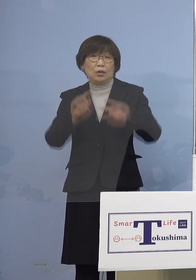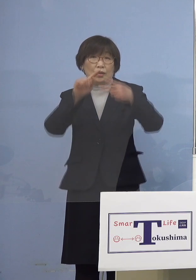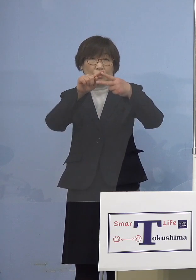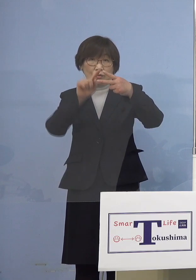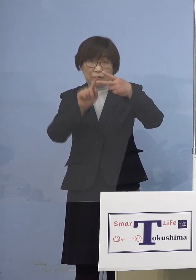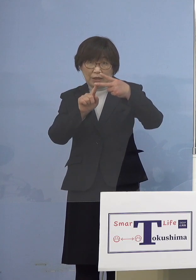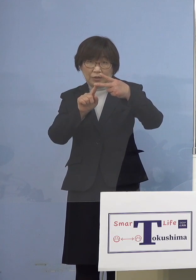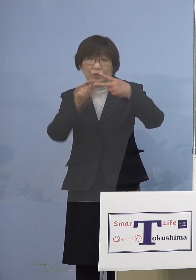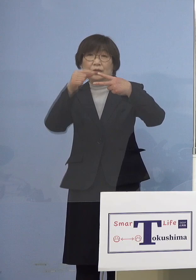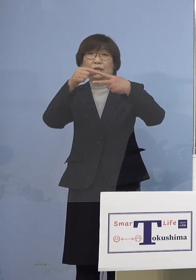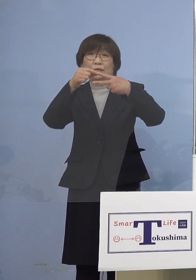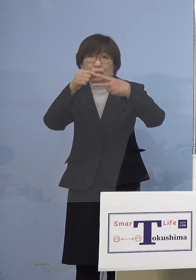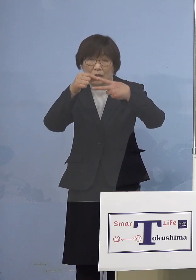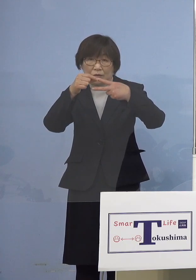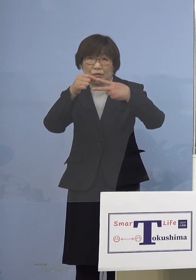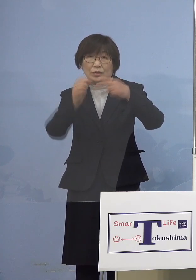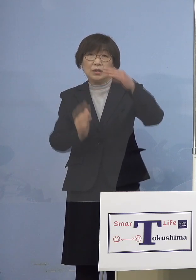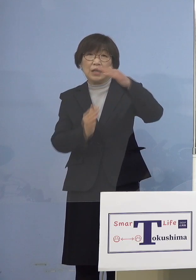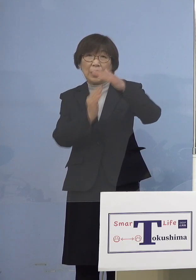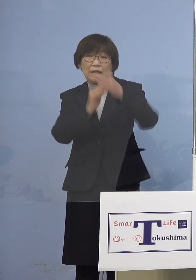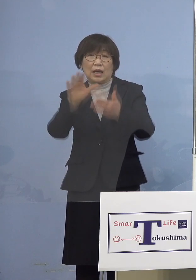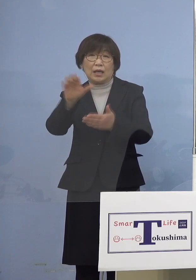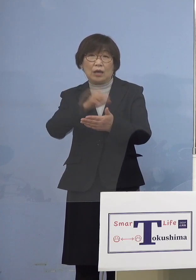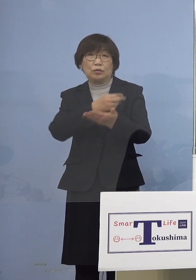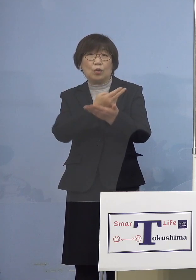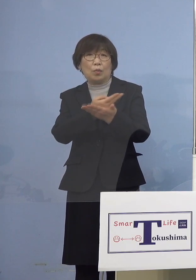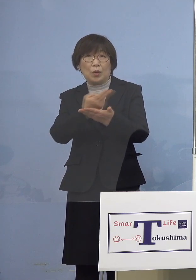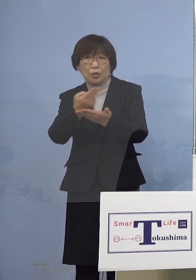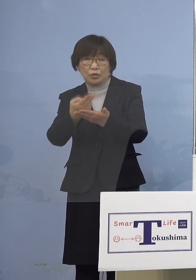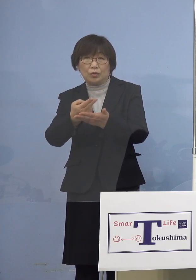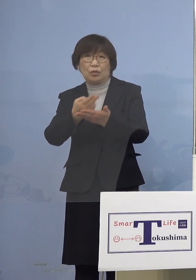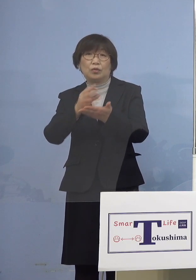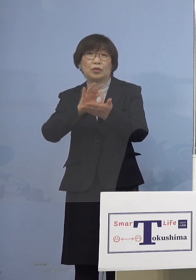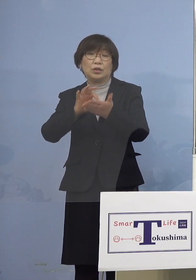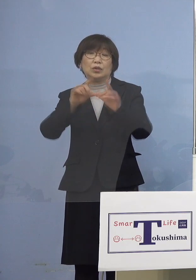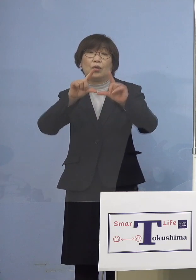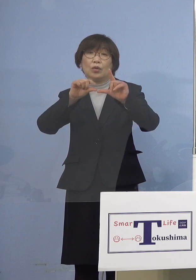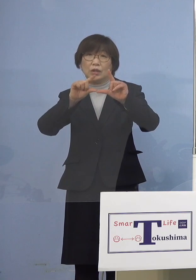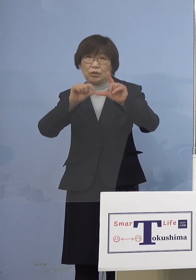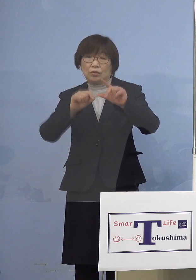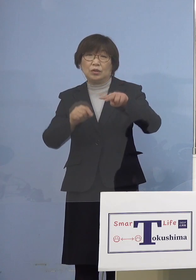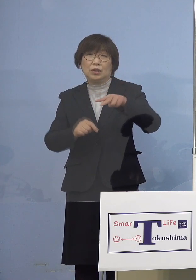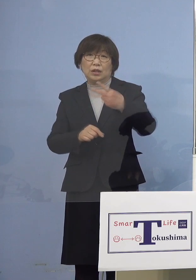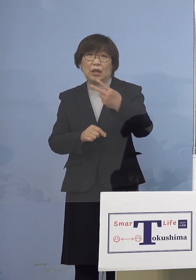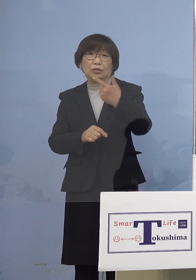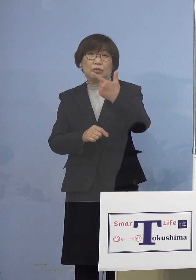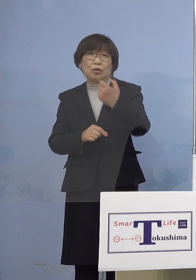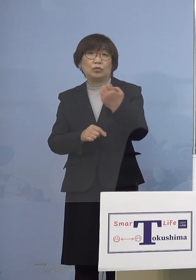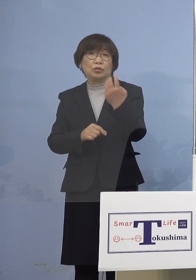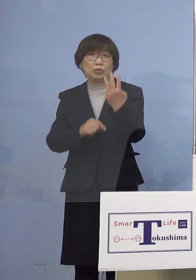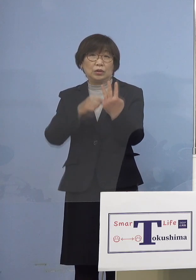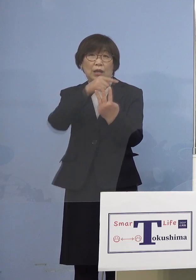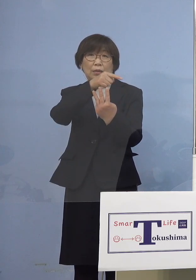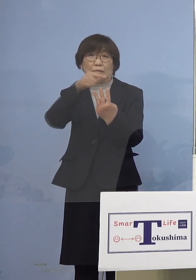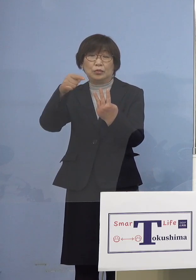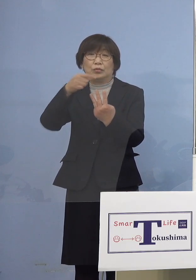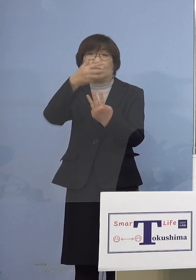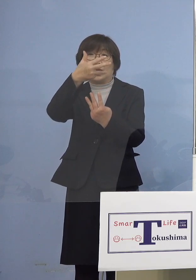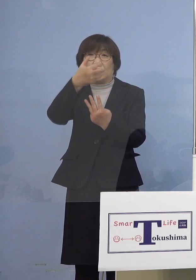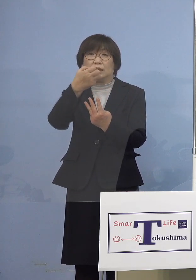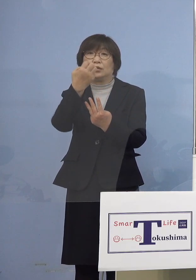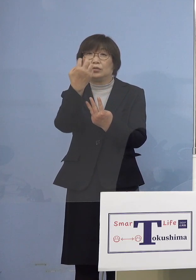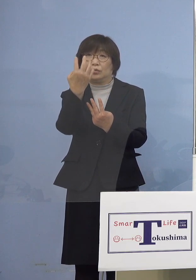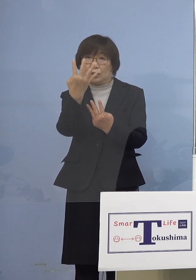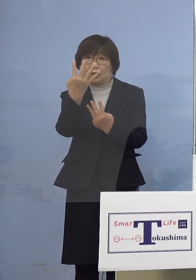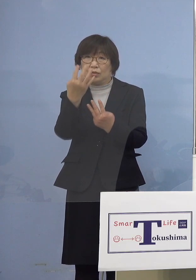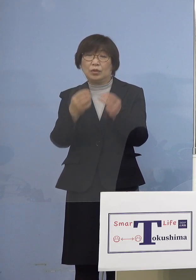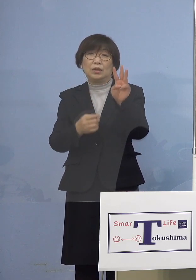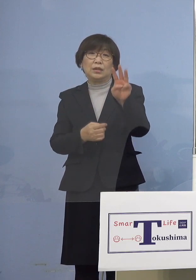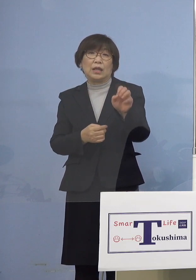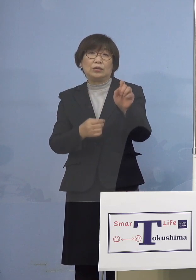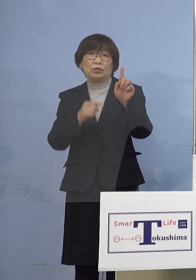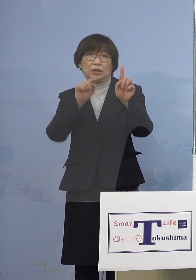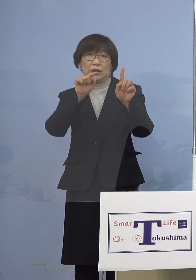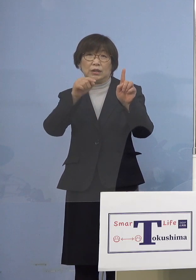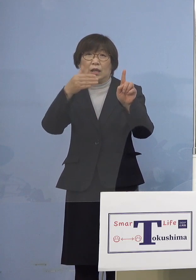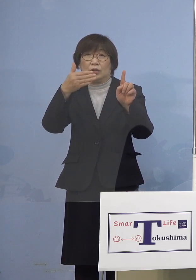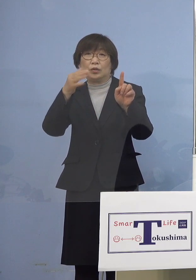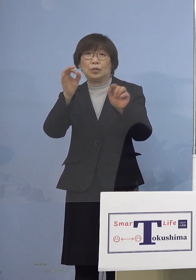まず最大確保病床の使用率263分の84 31.9パーセントとなります